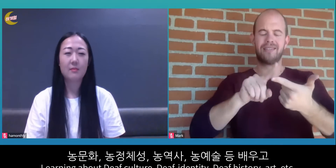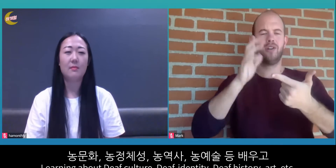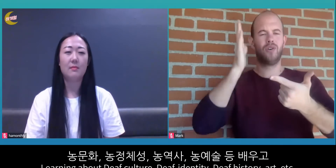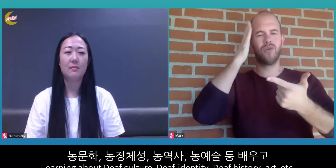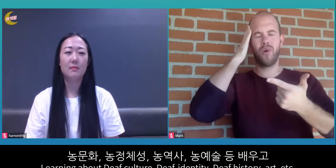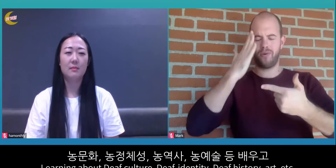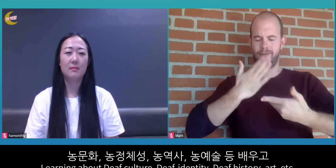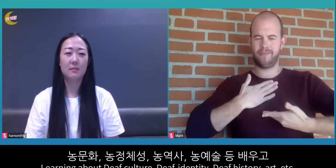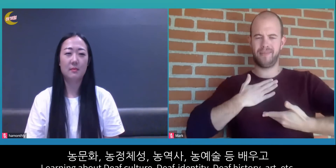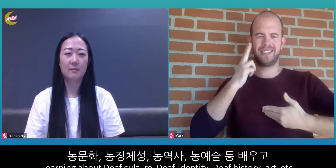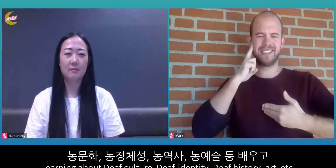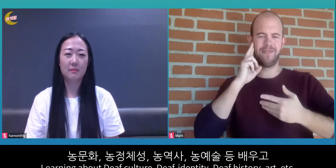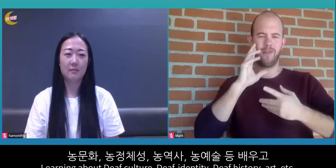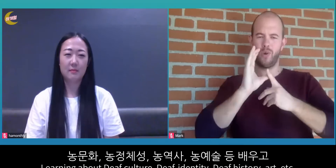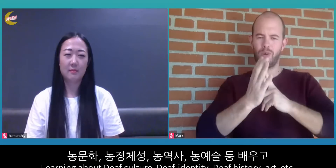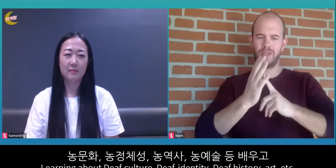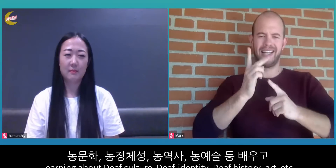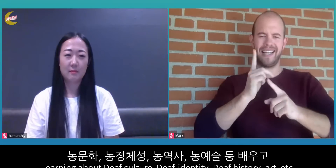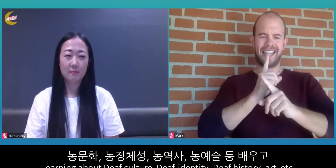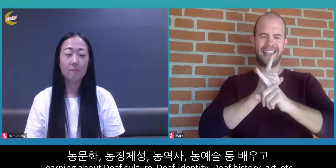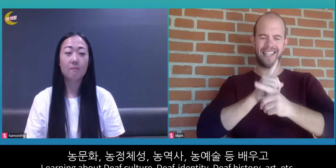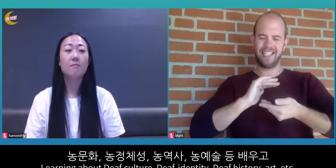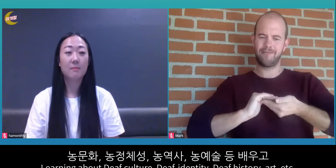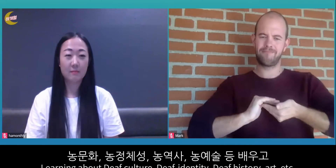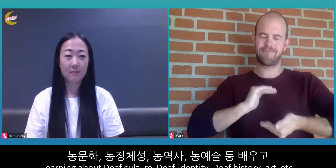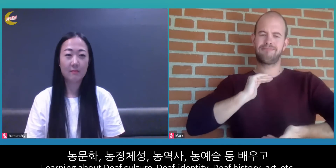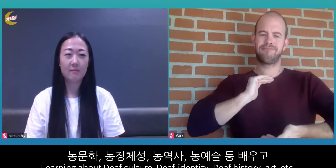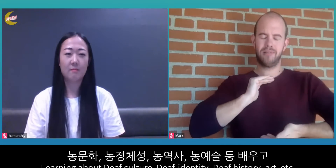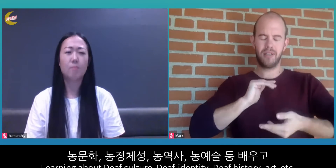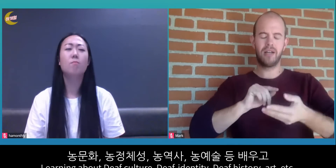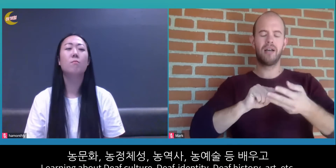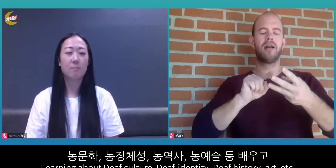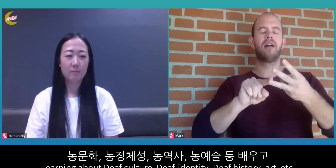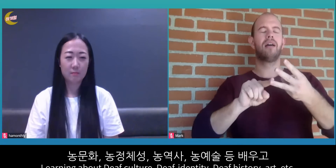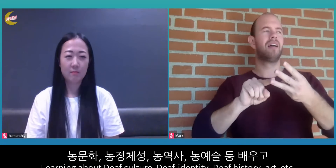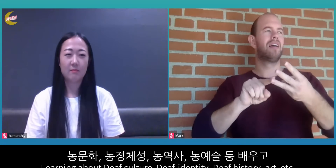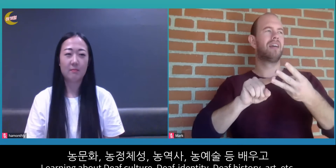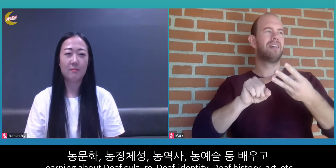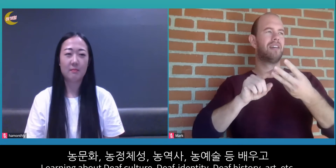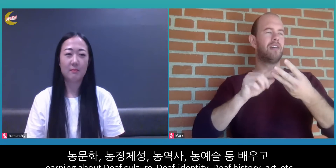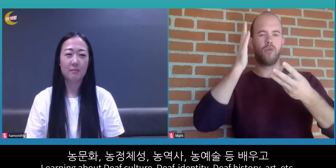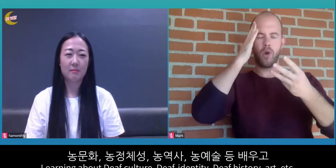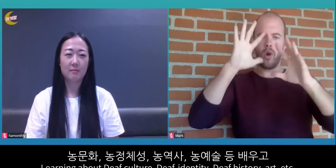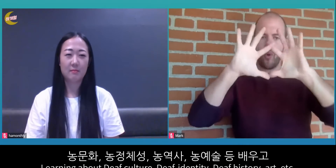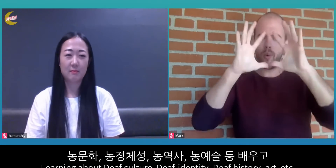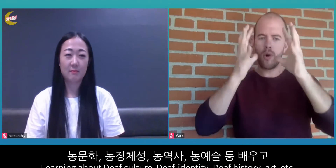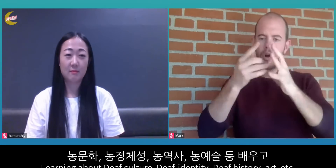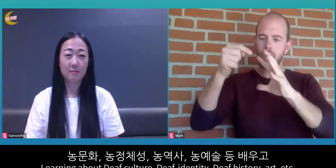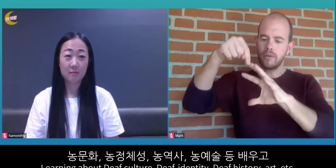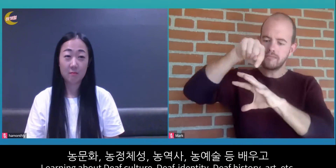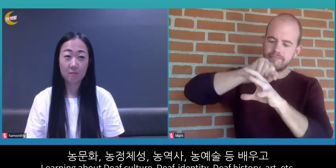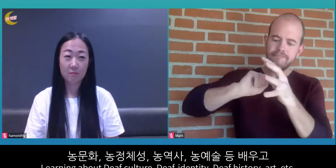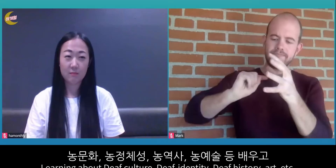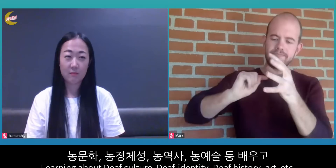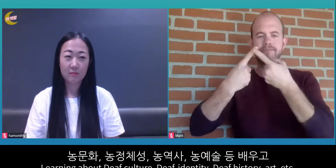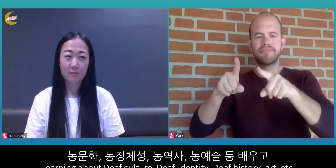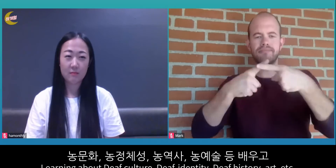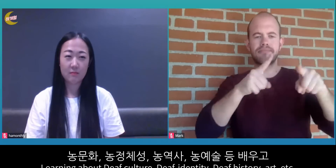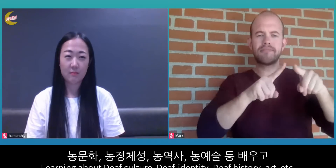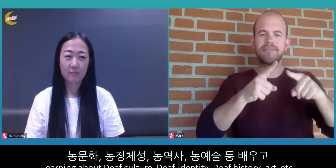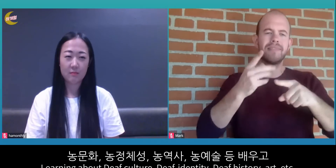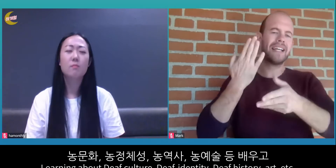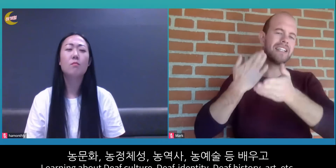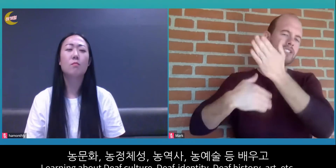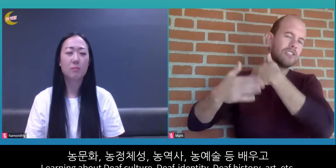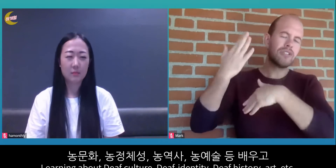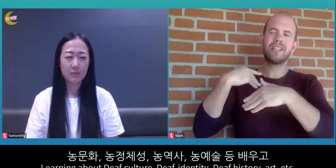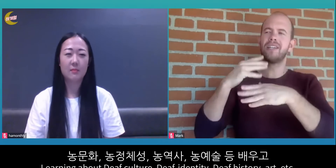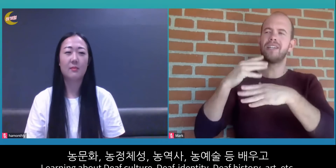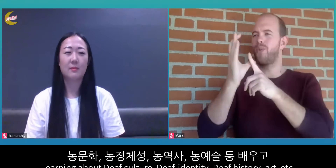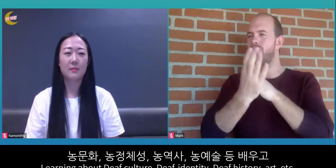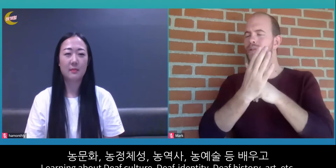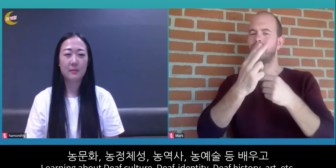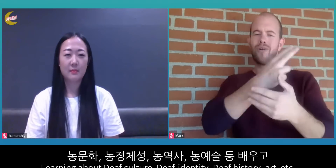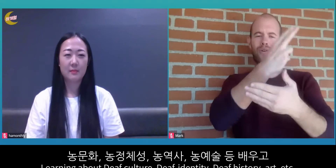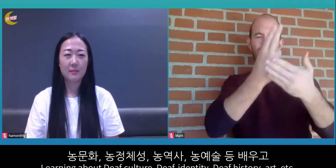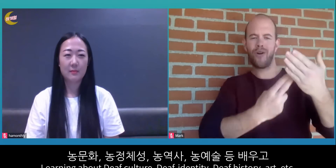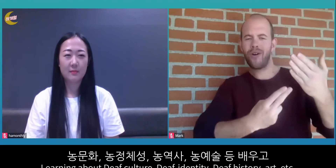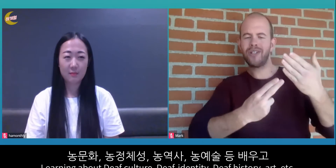ろう文化、ろうアイデンティティ、ろうの歴史、芸術などについて学びます。 また 、ろう者